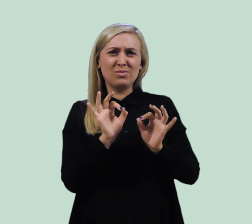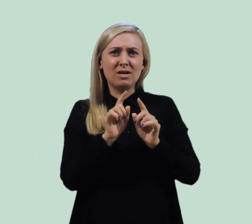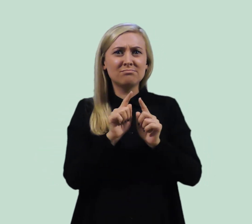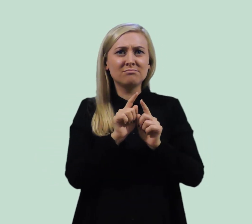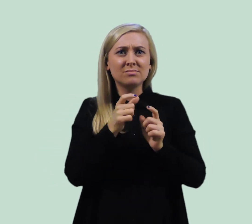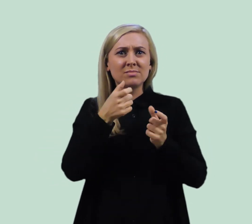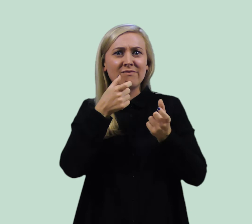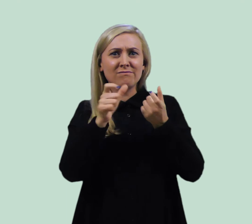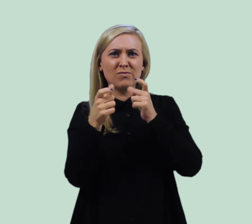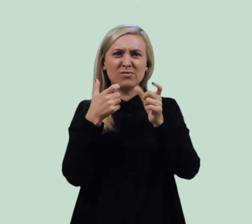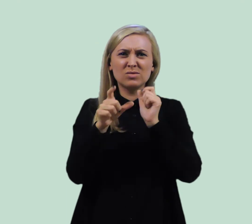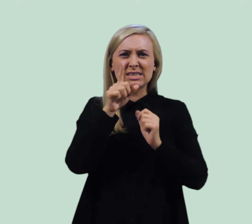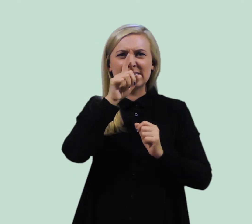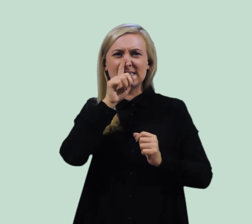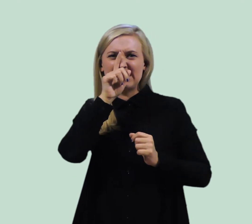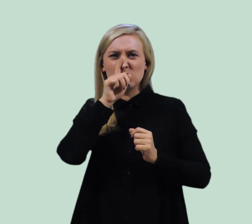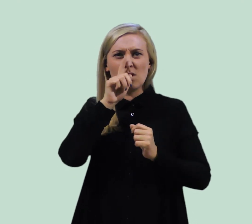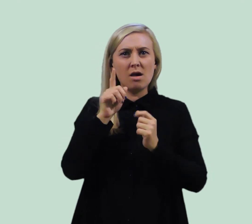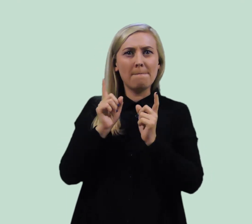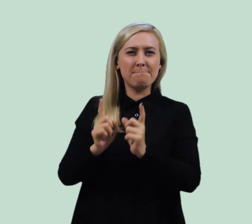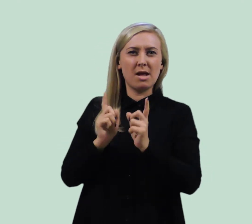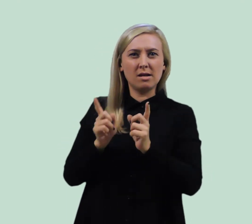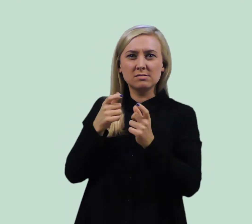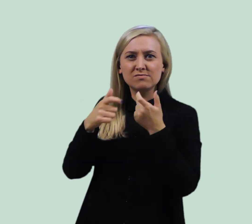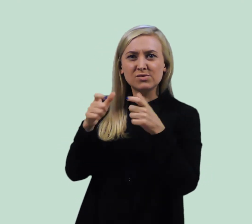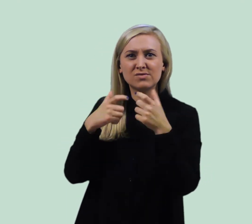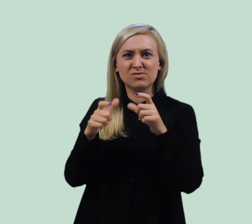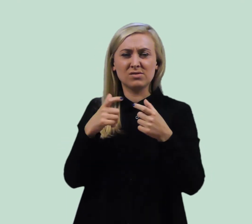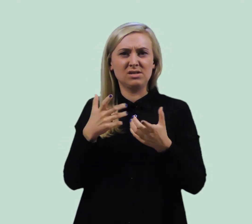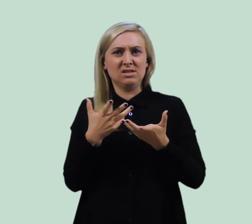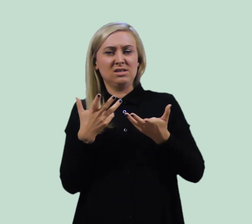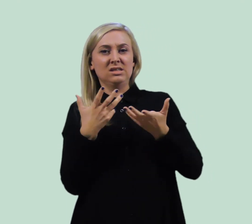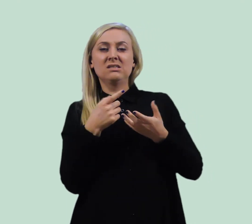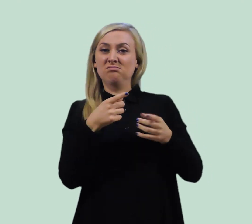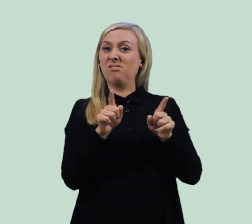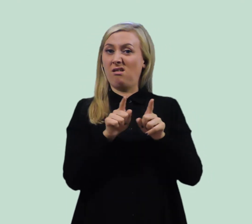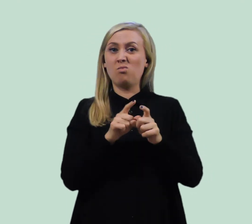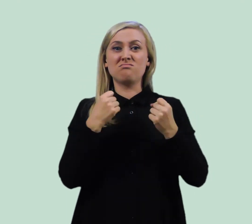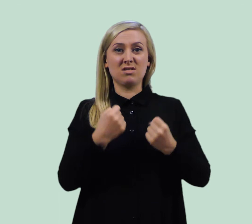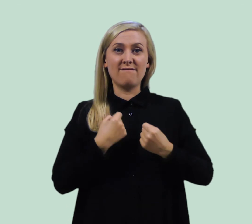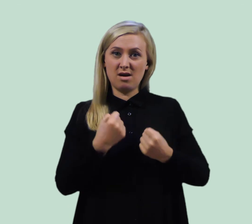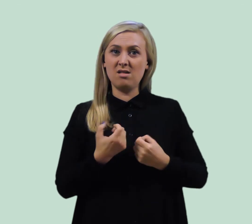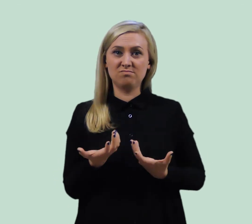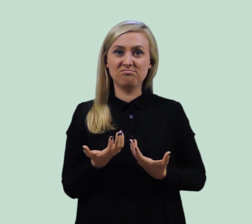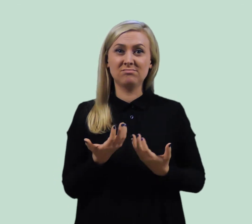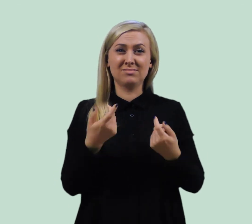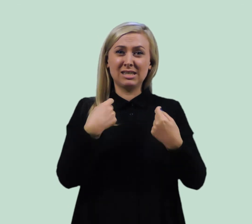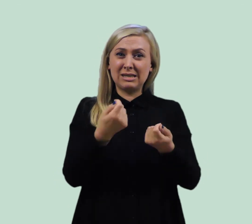oder dich mit Worten sexuell belästigen. Das ist auch eine Form von Gewalt.